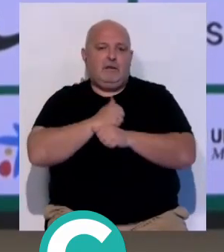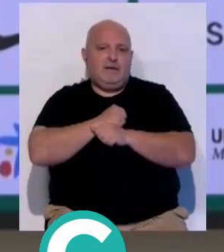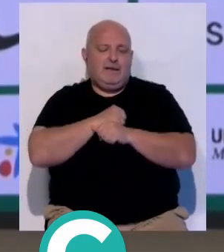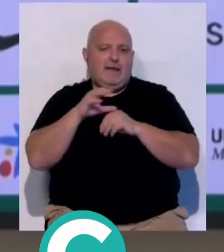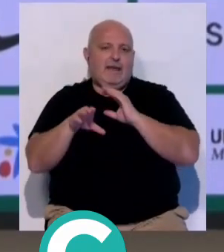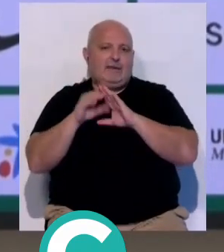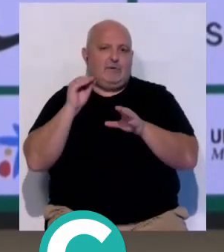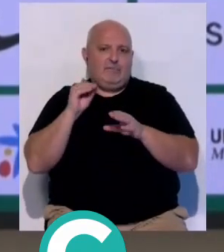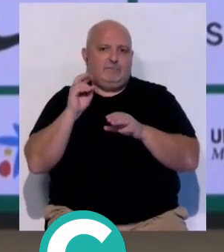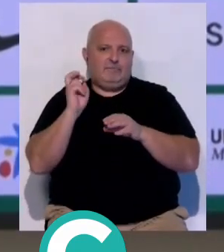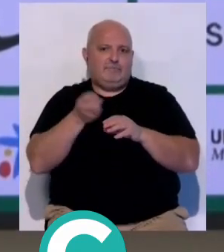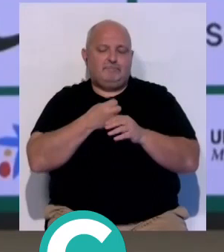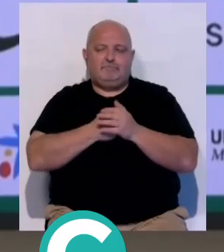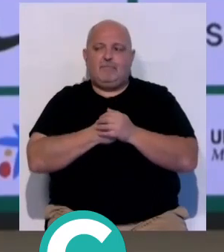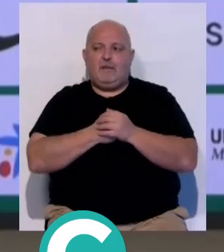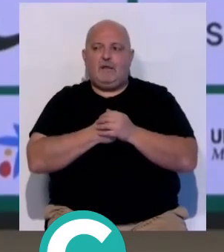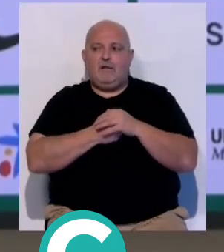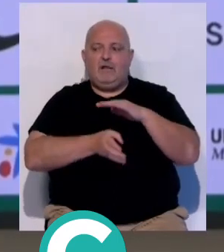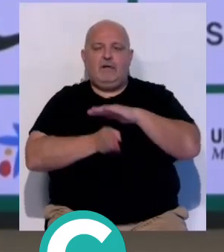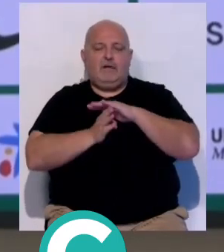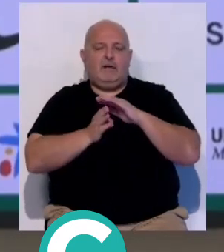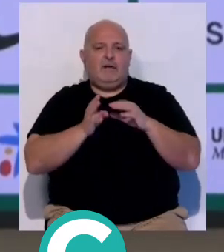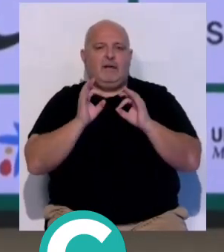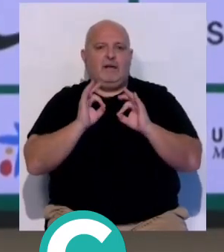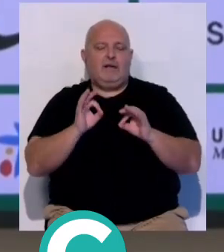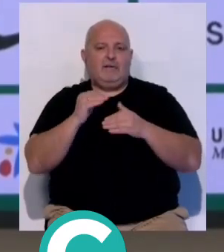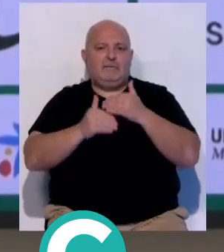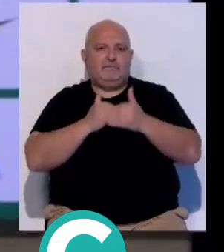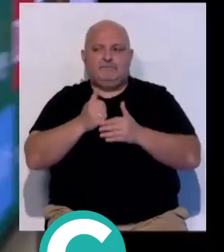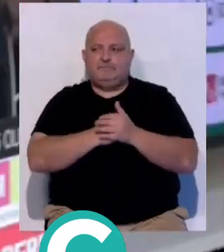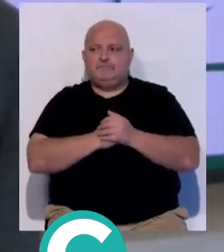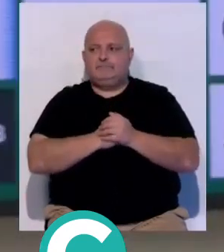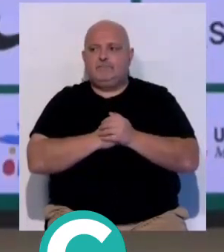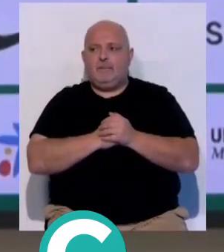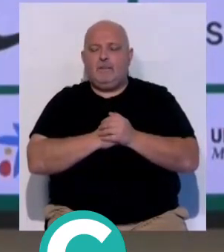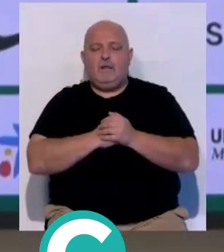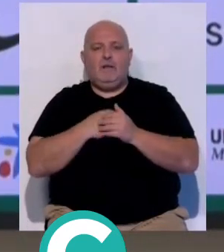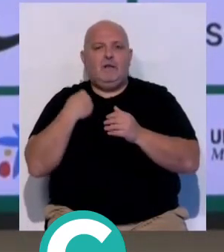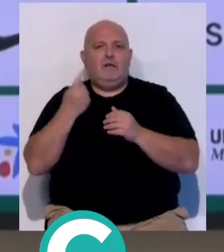entiendo por versátil no vamos a tratar de que eso se marque bien Mira nosotros la verdad que